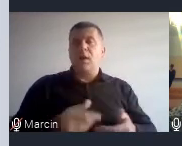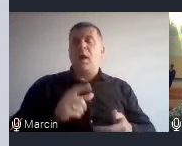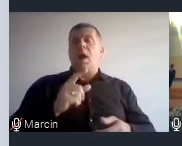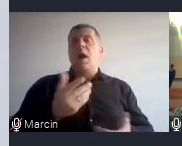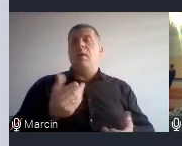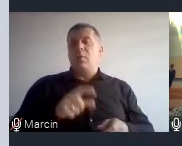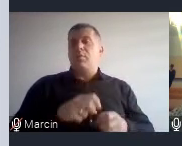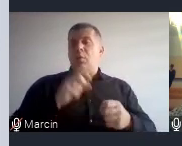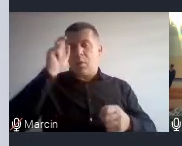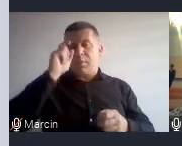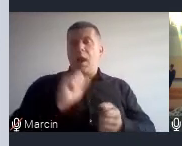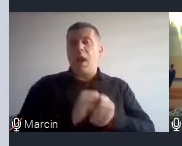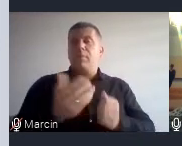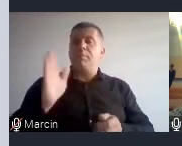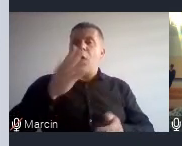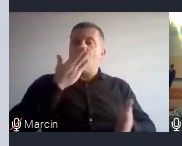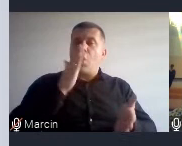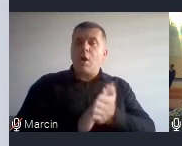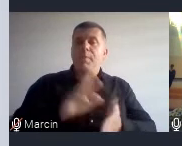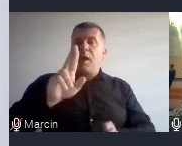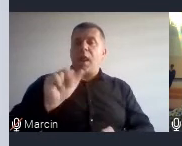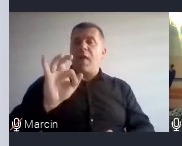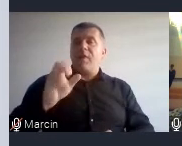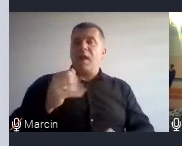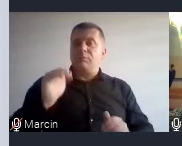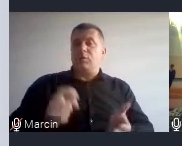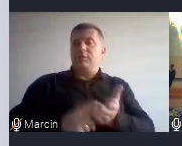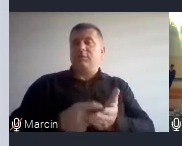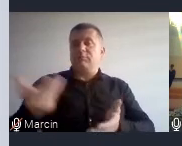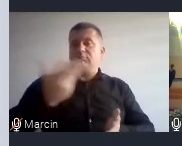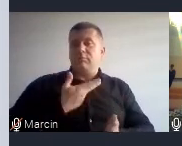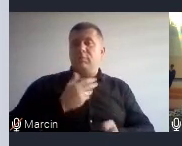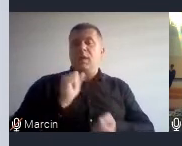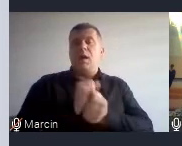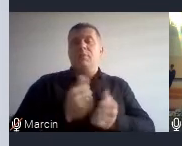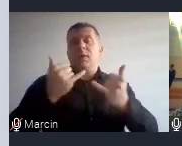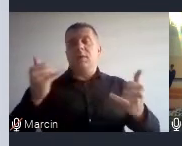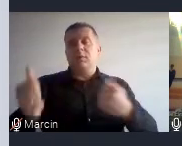A czy na podstawie referencji, których Państwo możecie żądać, innego rodzaju dokumentów,